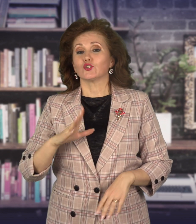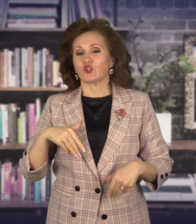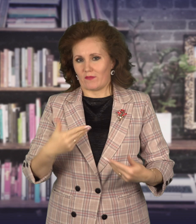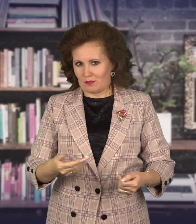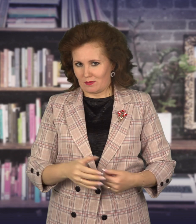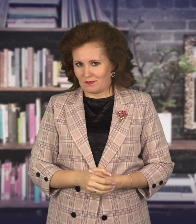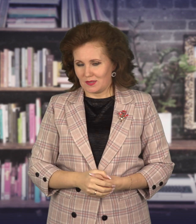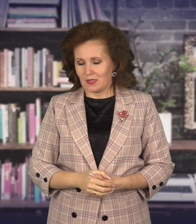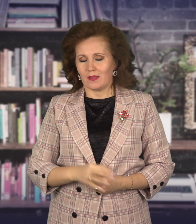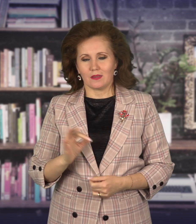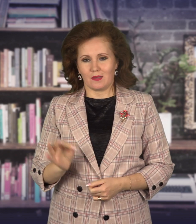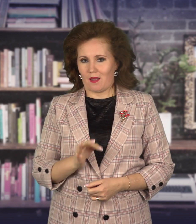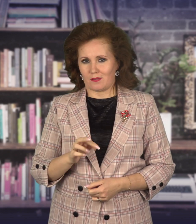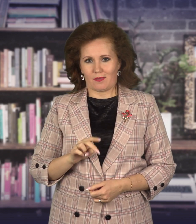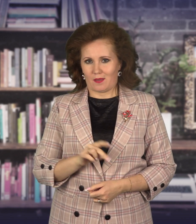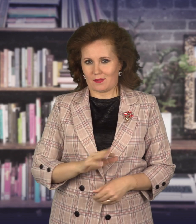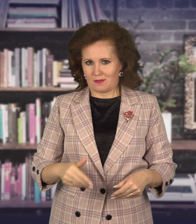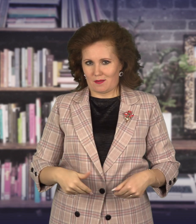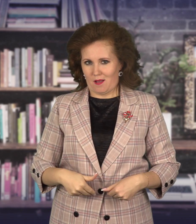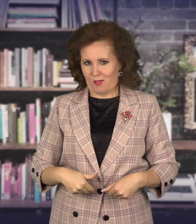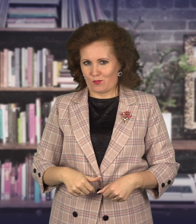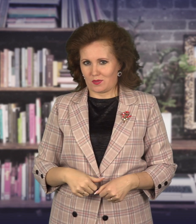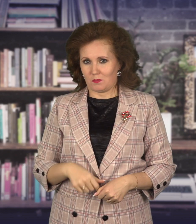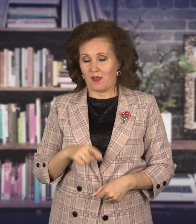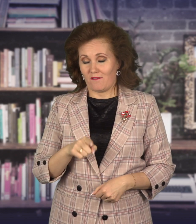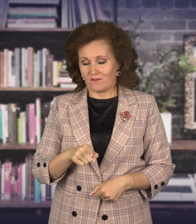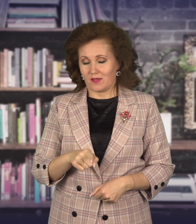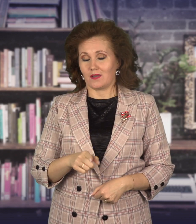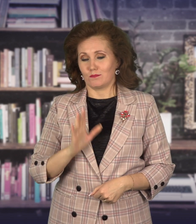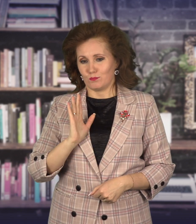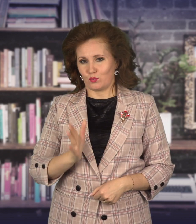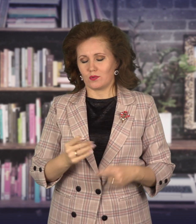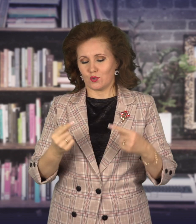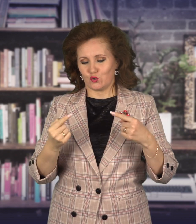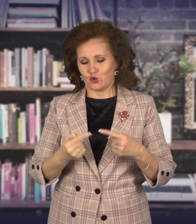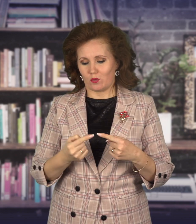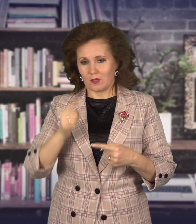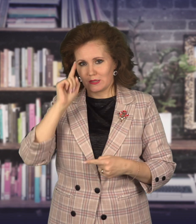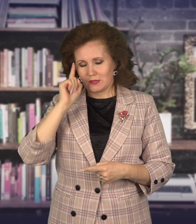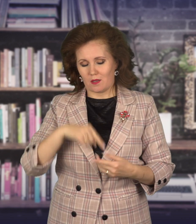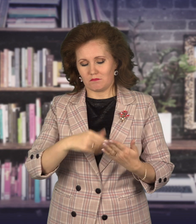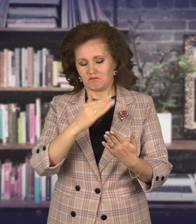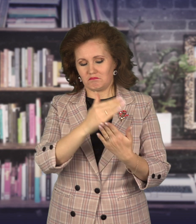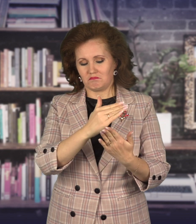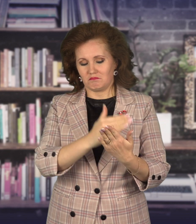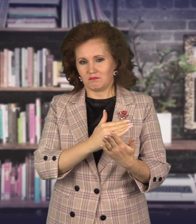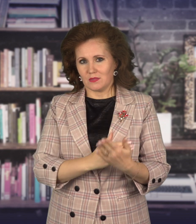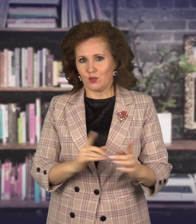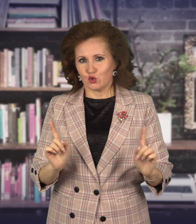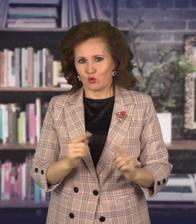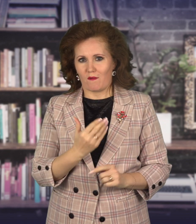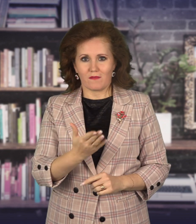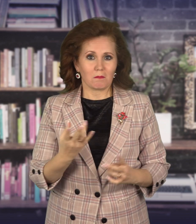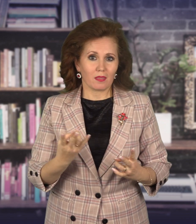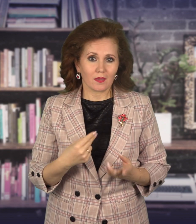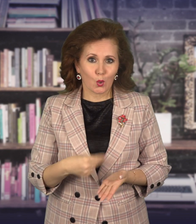Совет: никогда не ходите голодными! Вы будете точно знать, что вам надо купить, придя